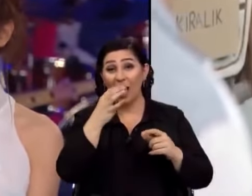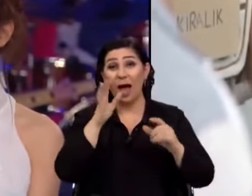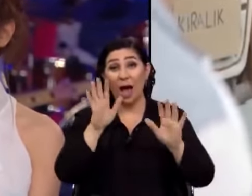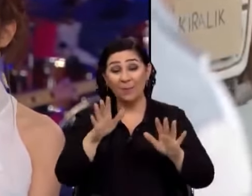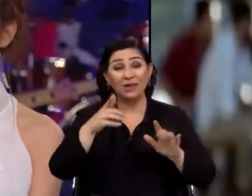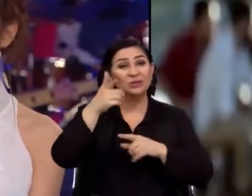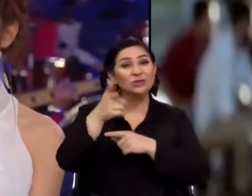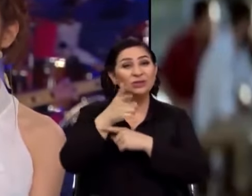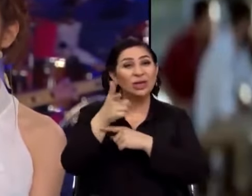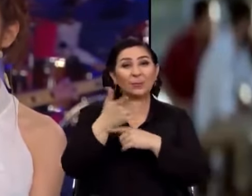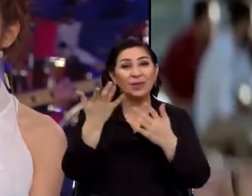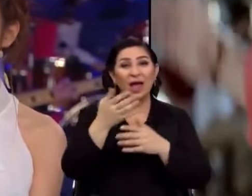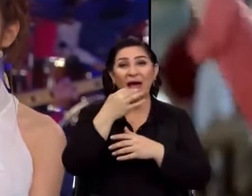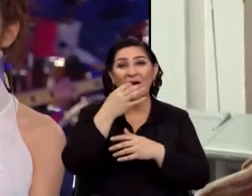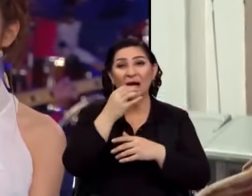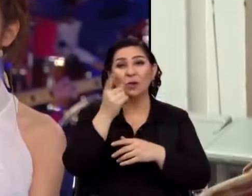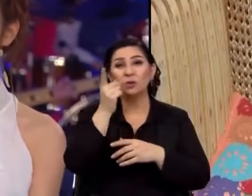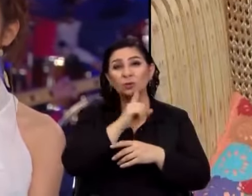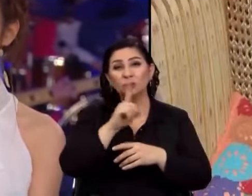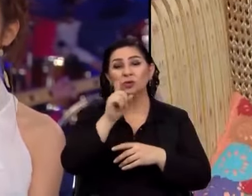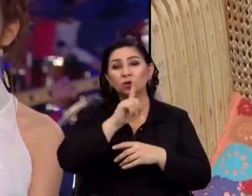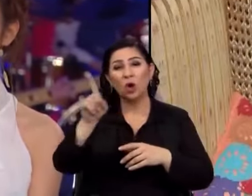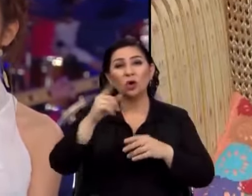yaptığımız yerler hep Ankara'nın 10010 km